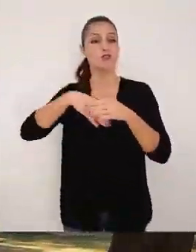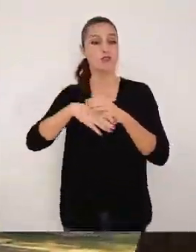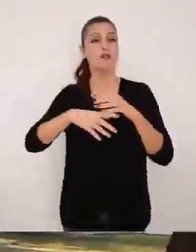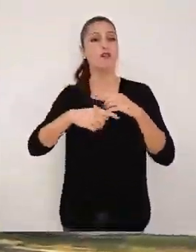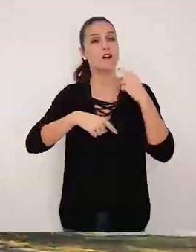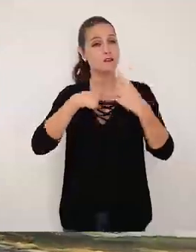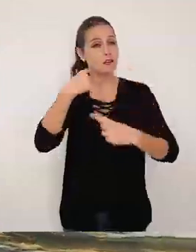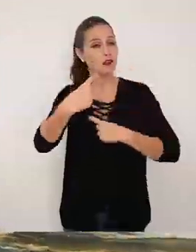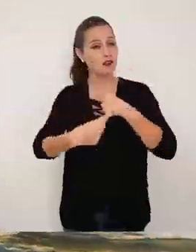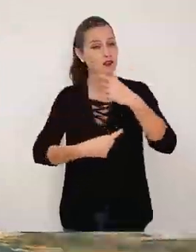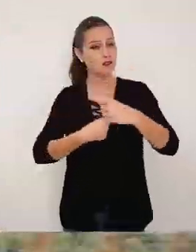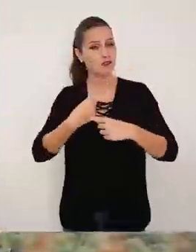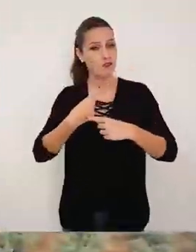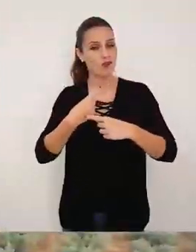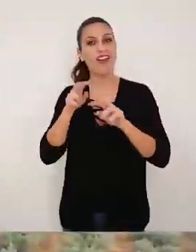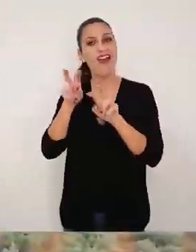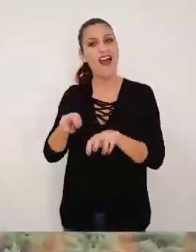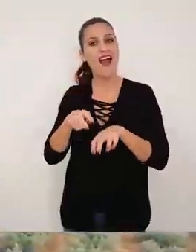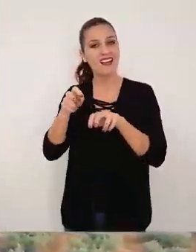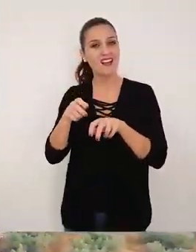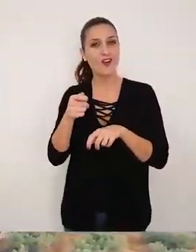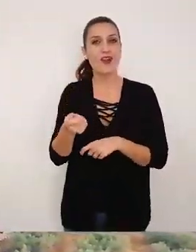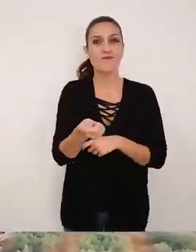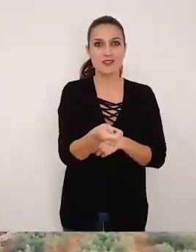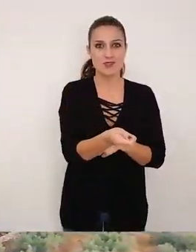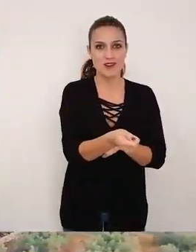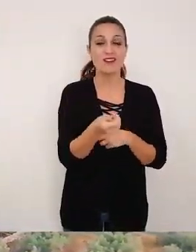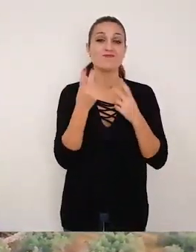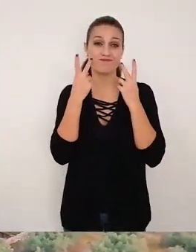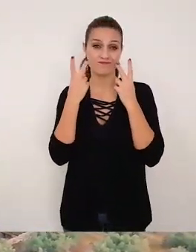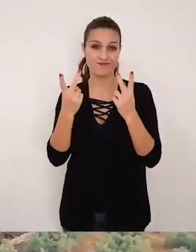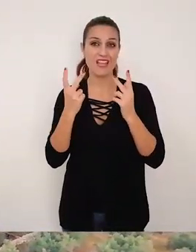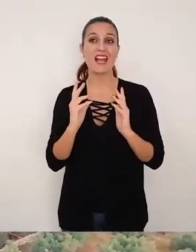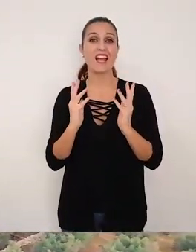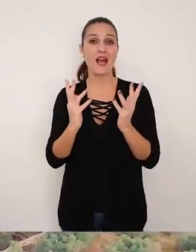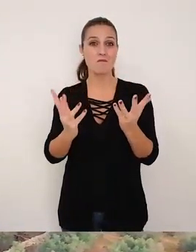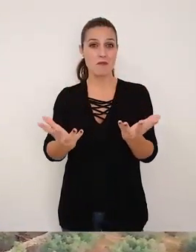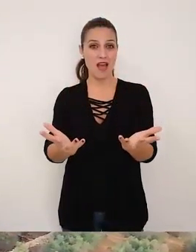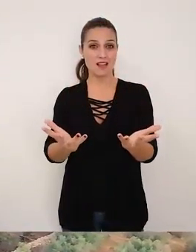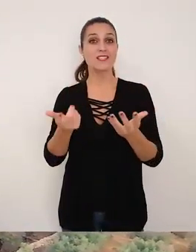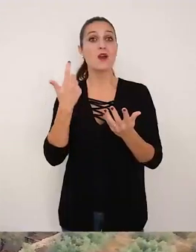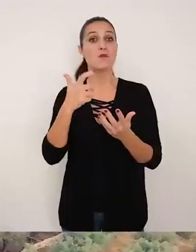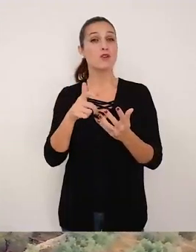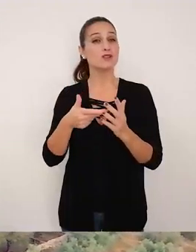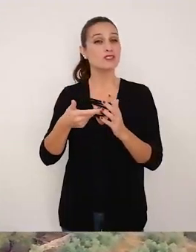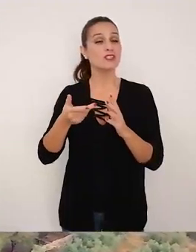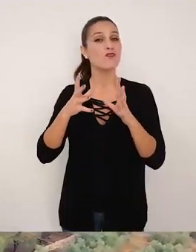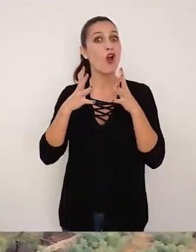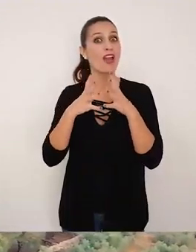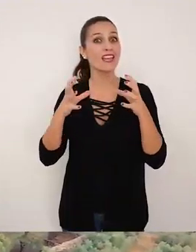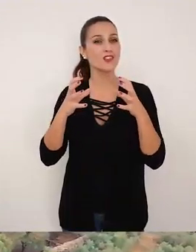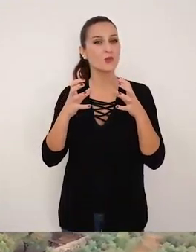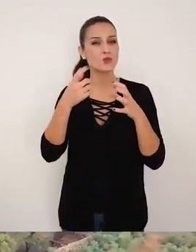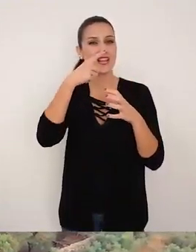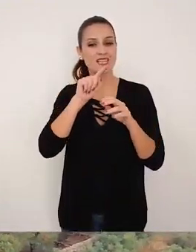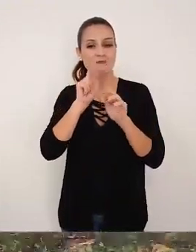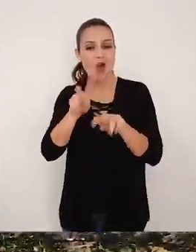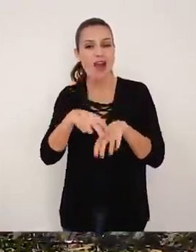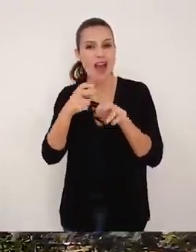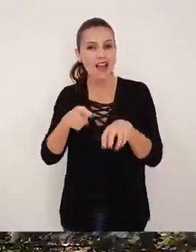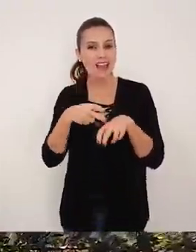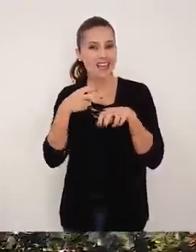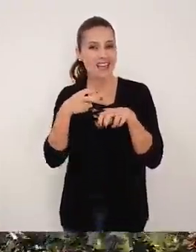del Salento ed è la campagna a offrire le testimonianze della fiorente industria agricola.